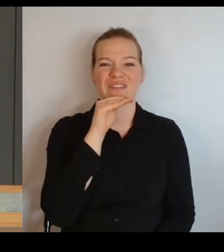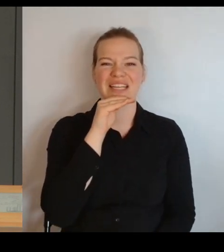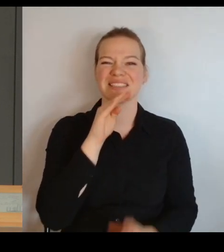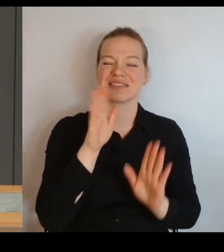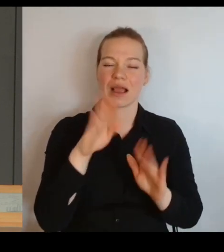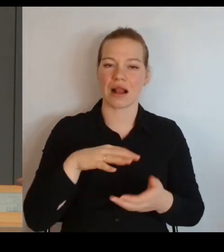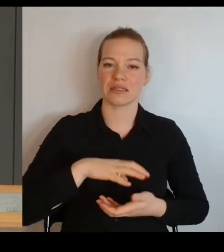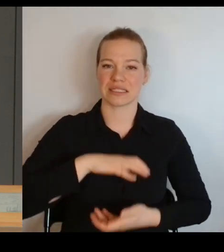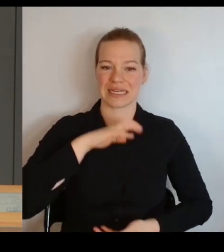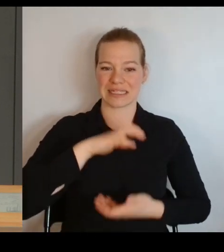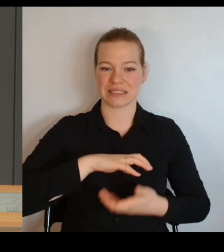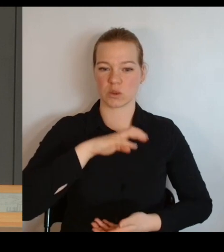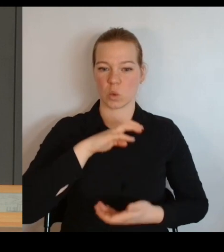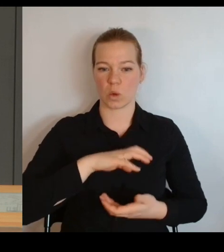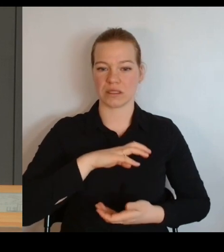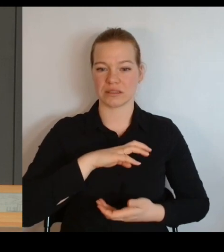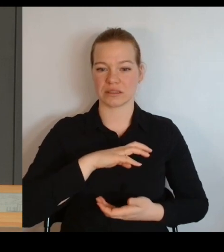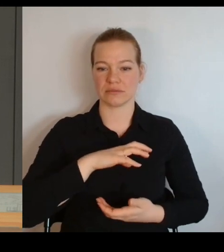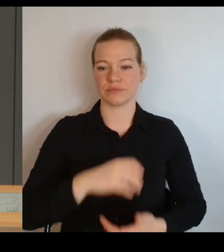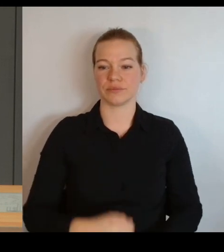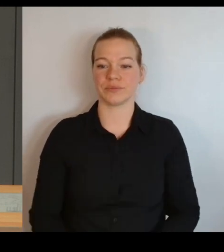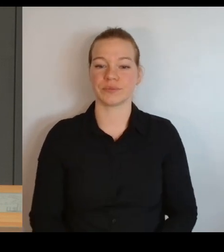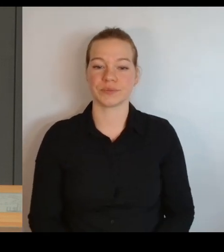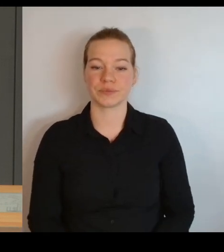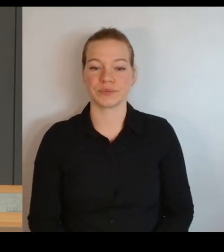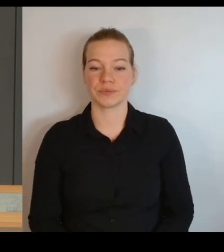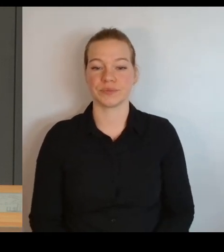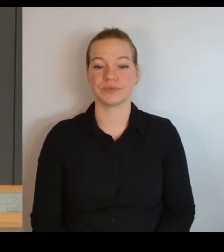Bitte schön, Herr Kollege Stroedter, Sie haben das Wort.